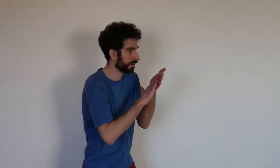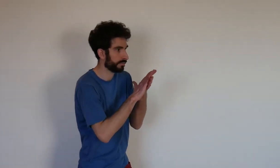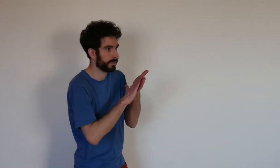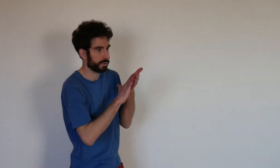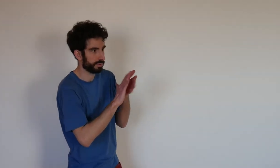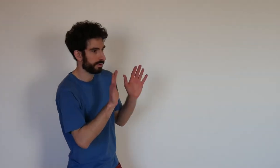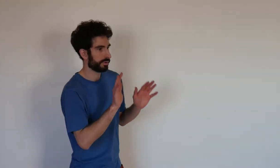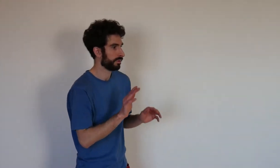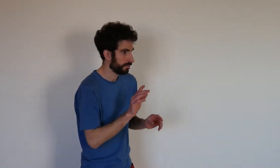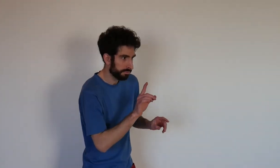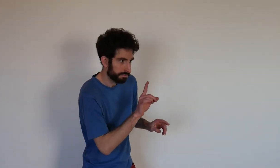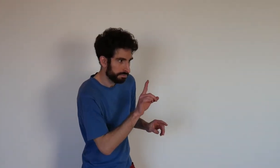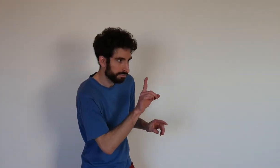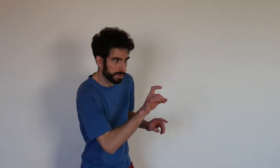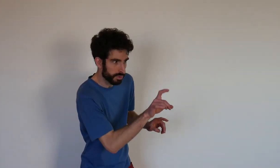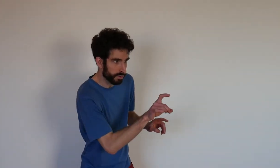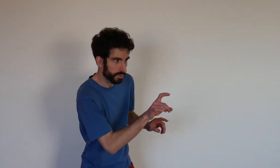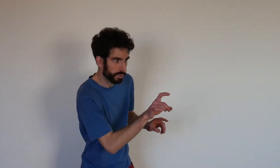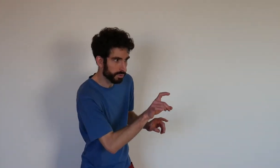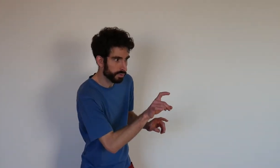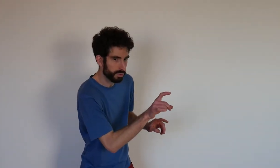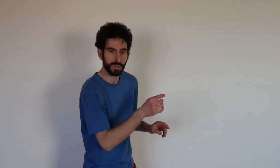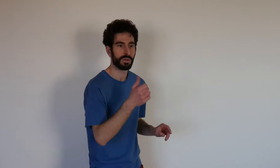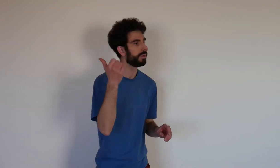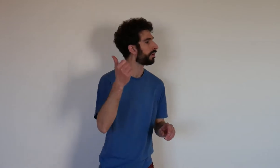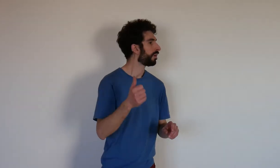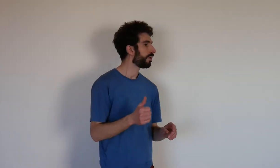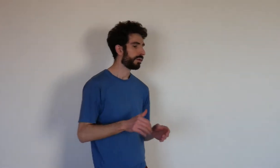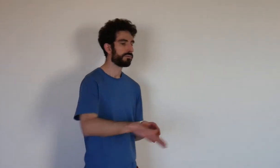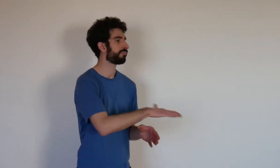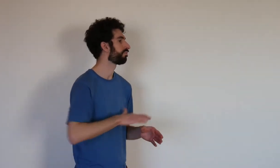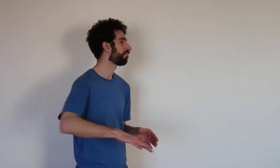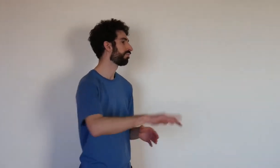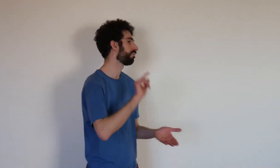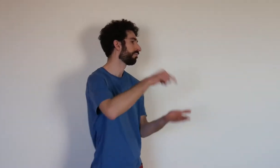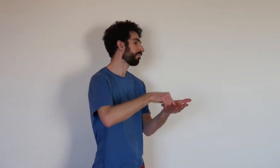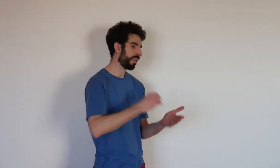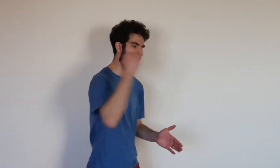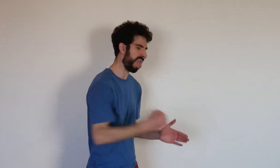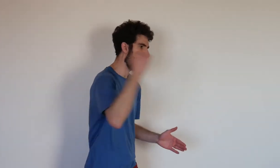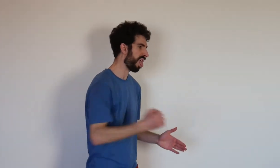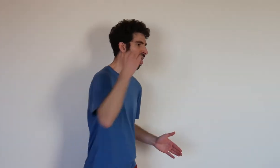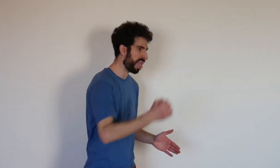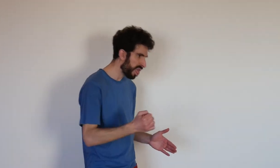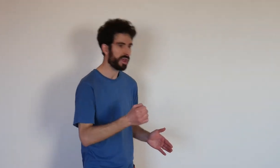Pardon ! Je peux te demander un truc ? Sur la scène du crime,